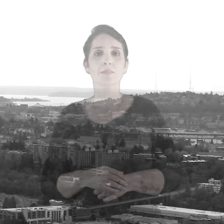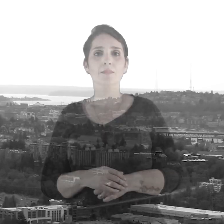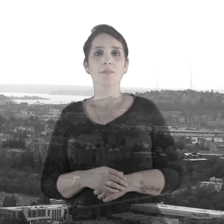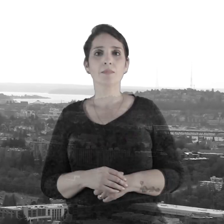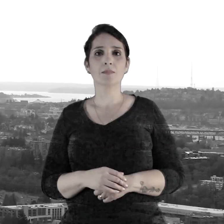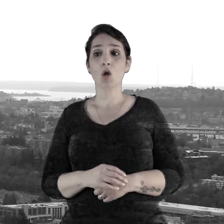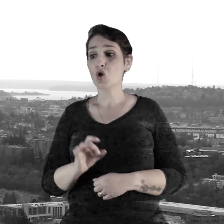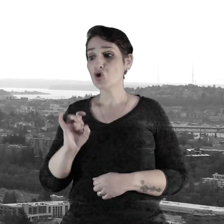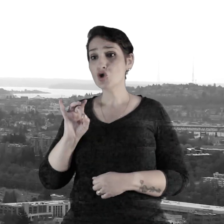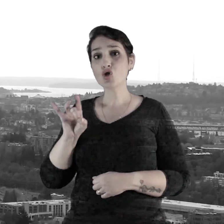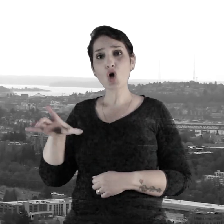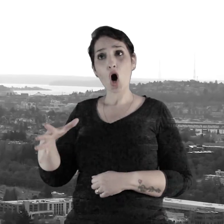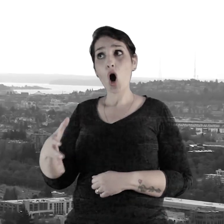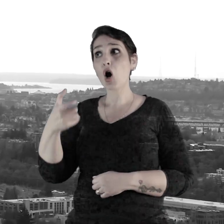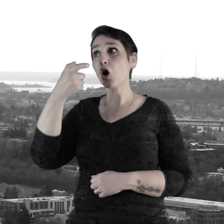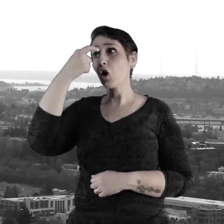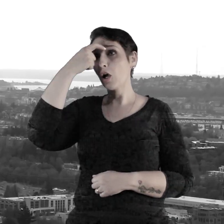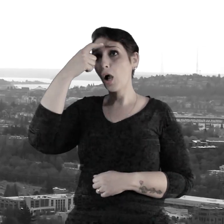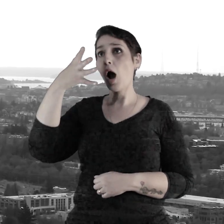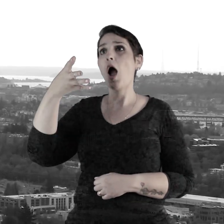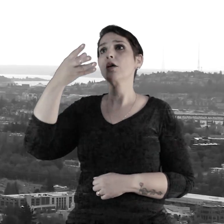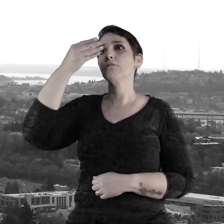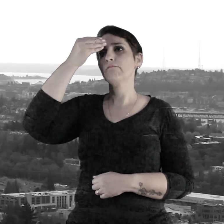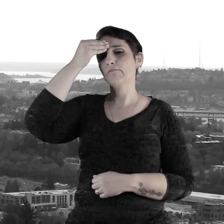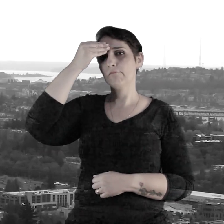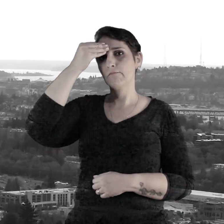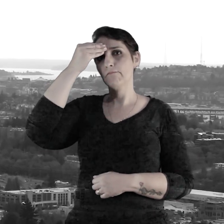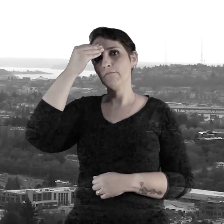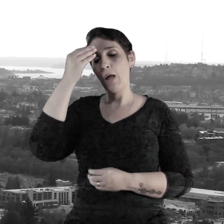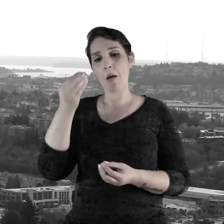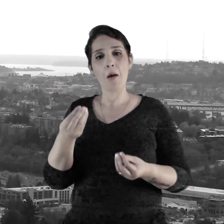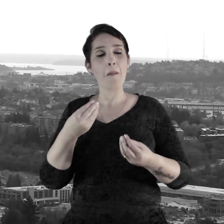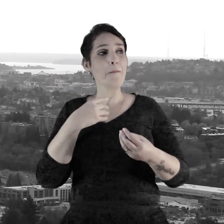E somente essa compreensão põe fim a nossa busca mental